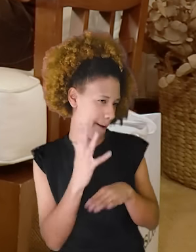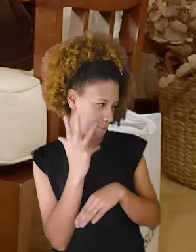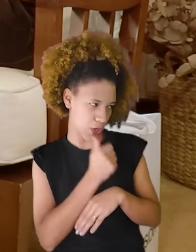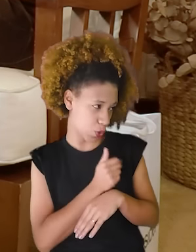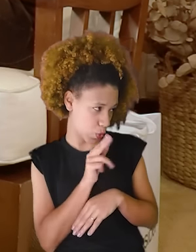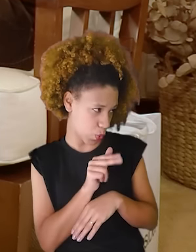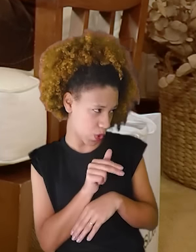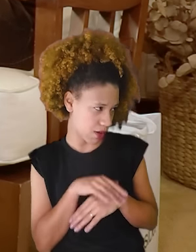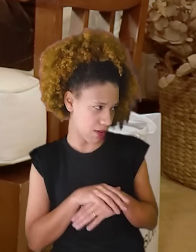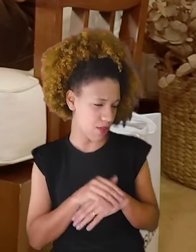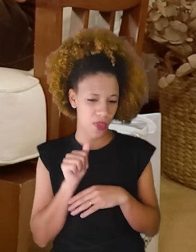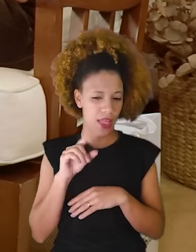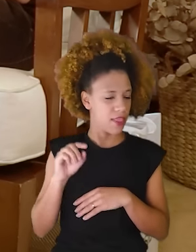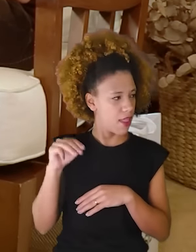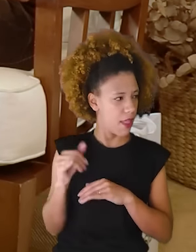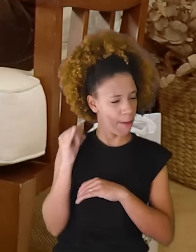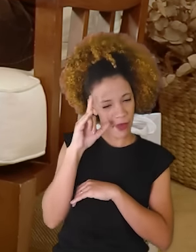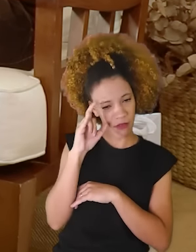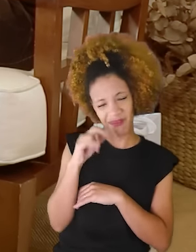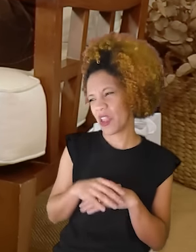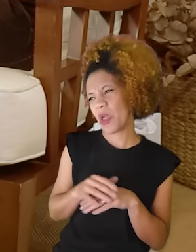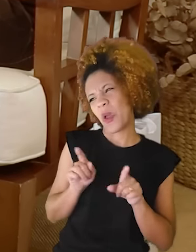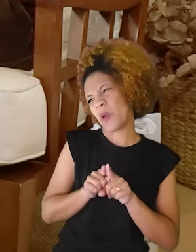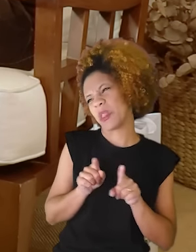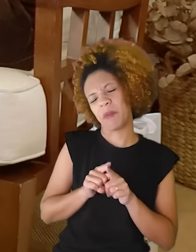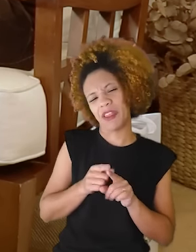nunca chega é nem na D Eu também não chego porque eu também não me acho um bonitão para chegar na